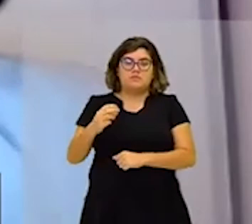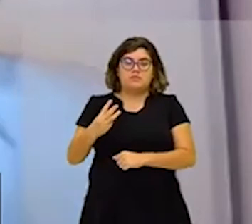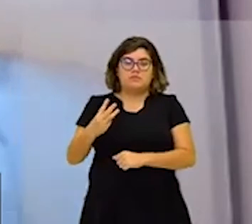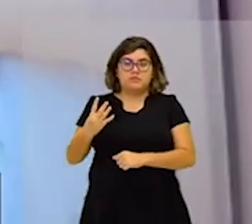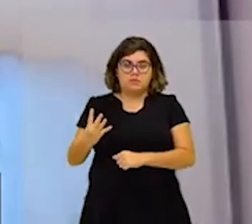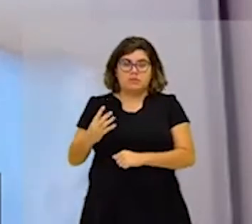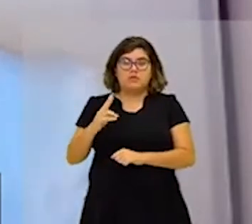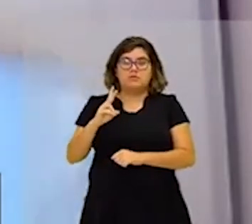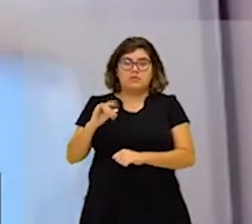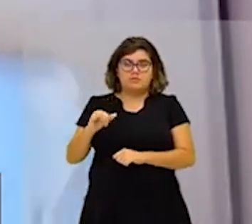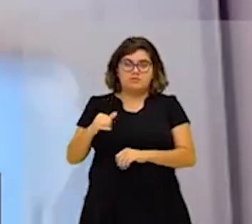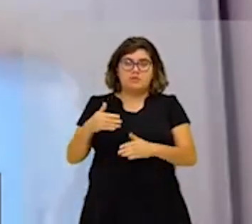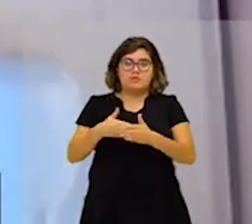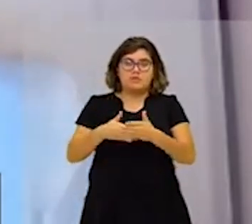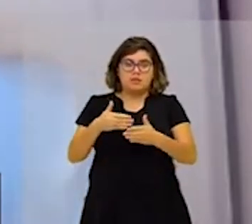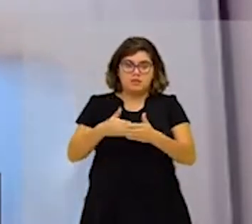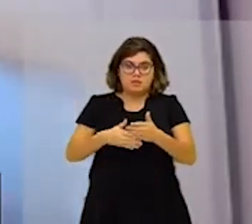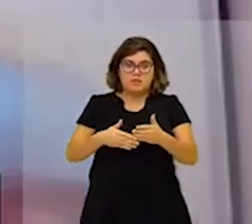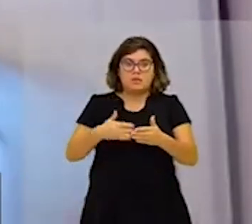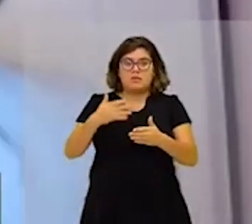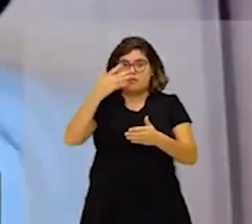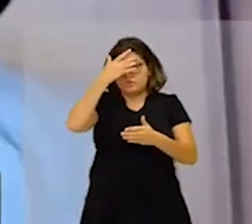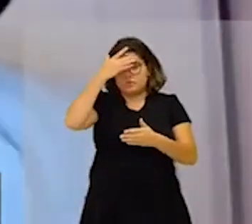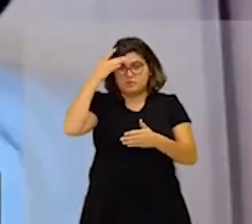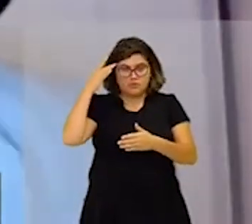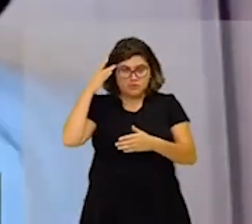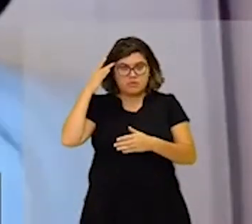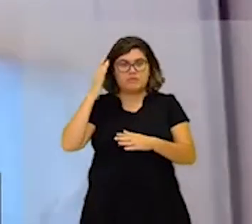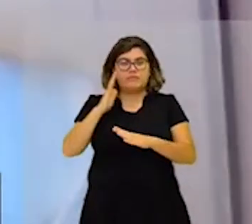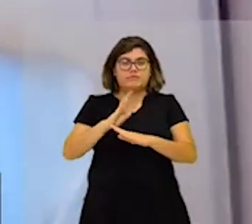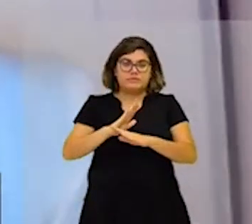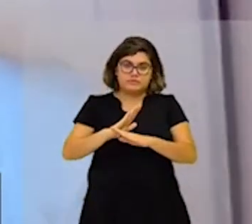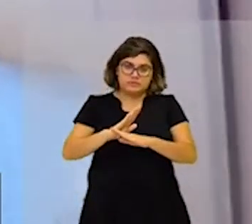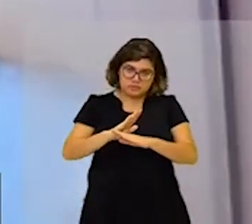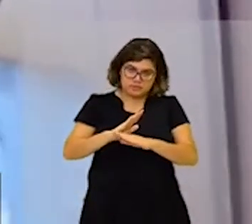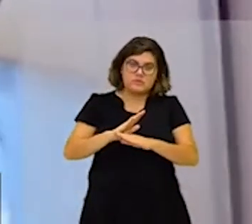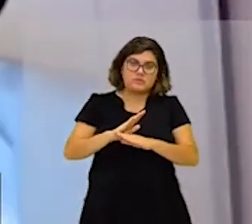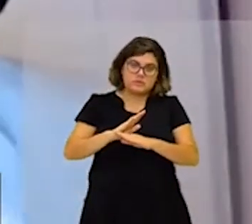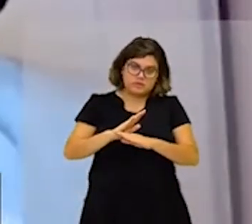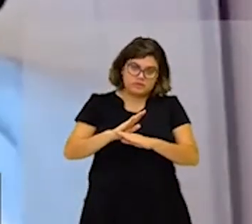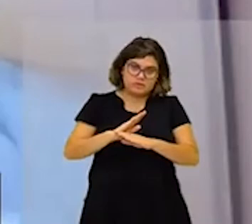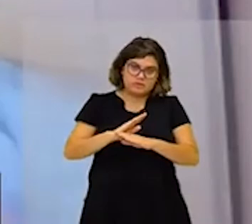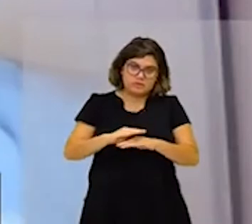portadores de moléstias contagiosas e escravos de frequentar as escolas isso para dizer que pessoas